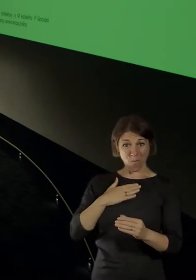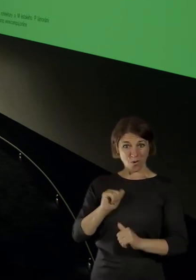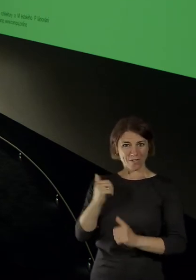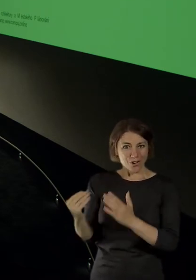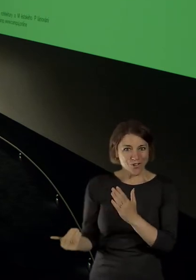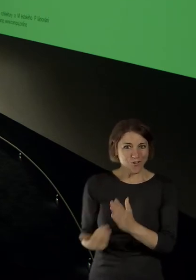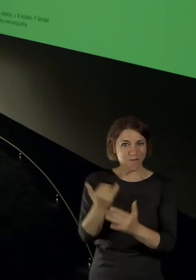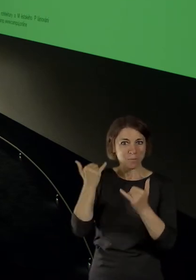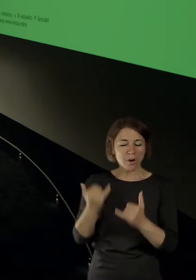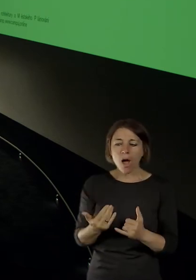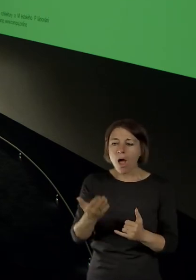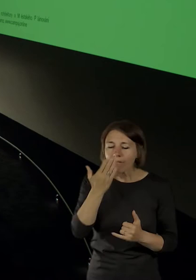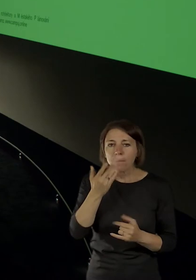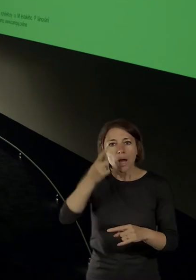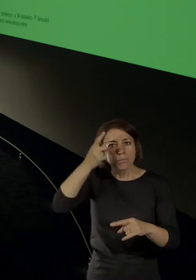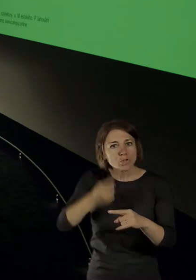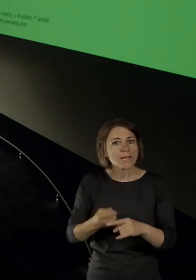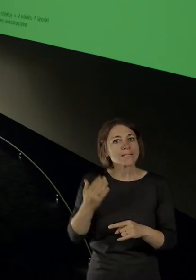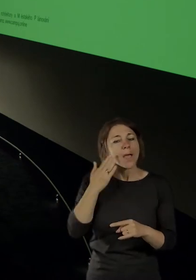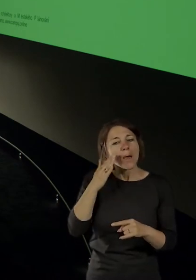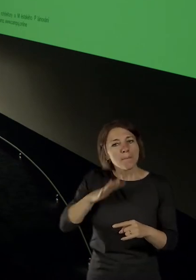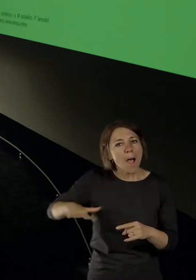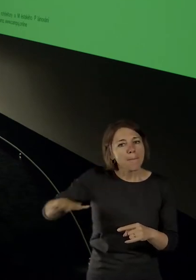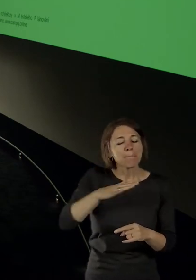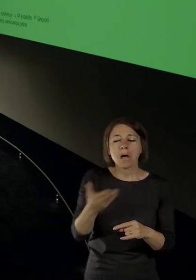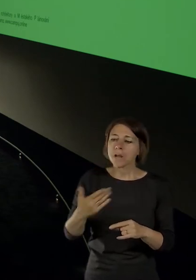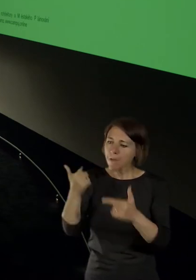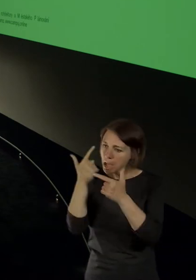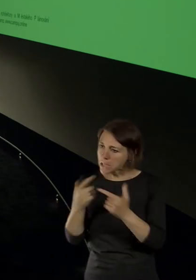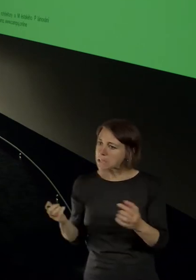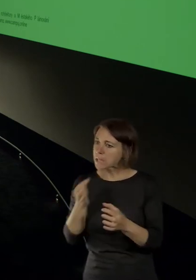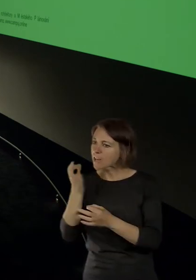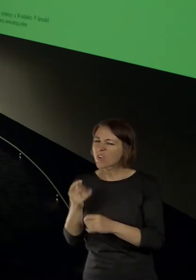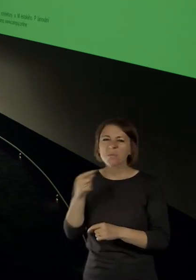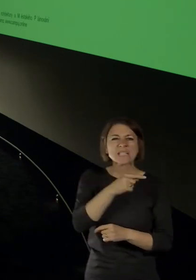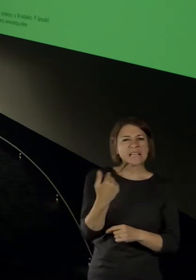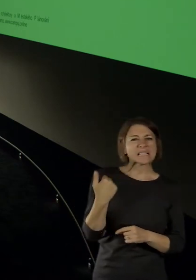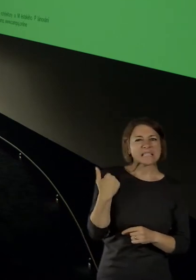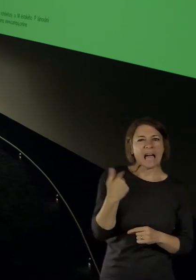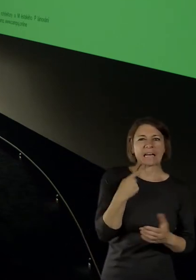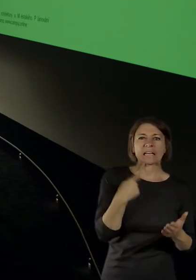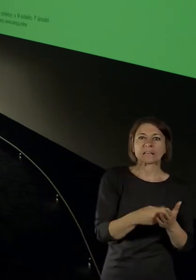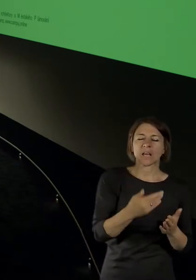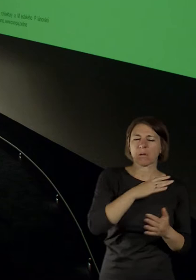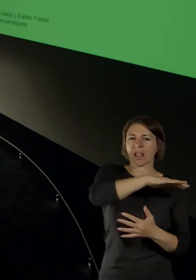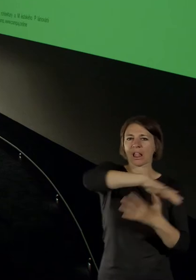dá se v něm celkem dobře orientovat. Oproti tomu minulému. A teď už přejdeme k obsahu dnešního večera.